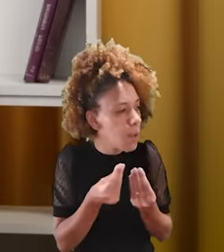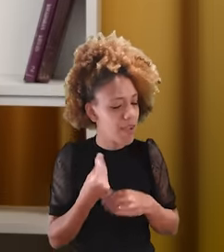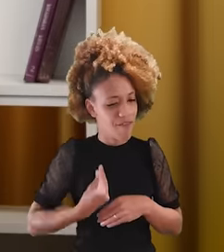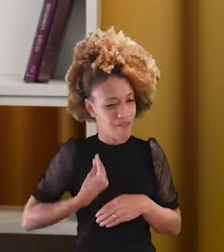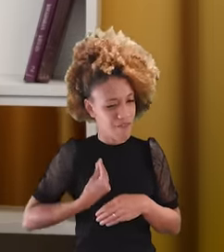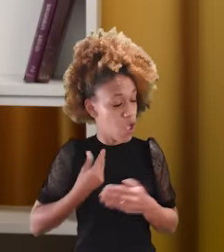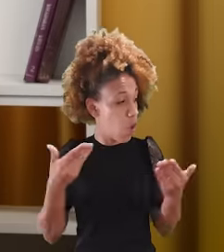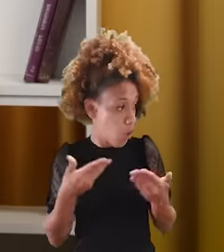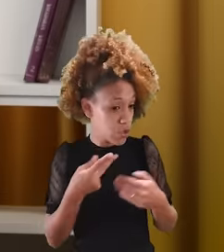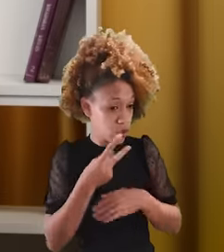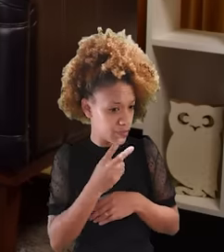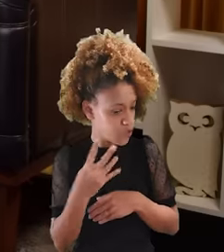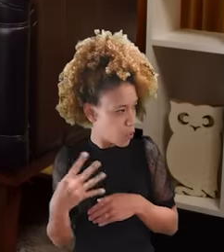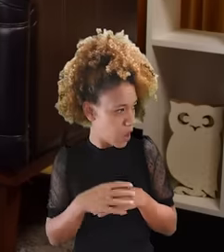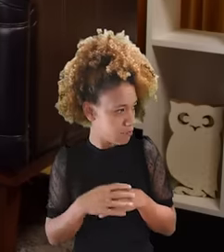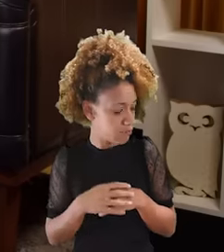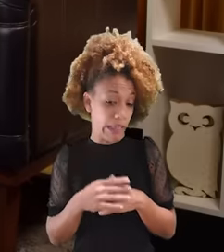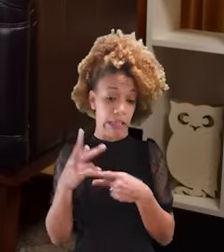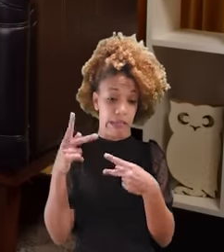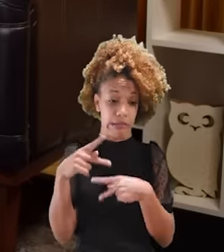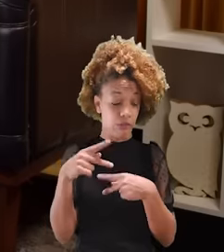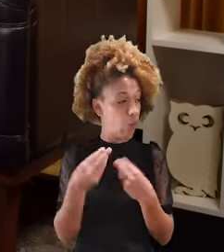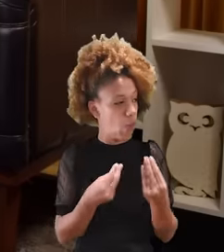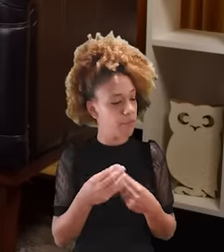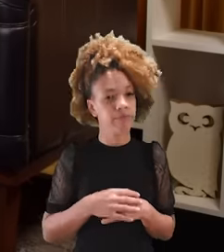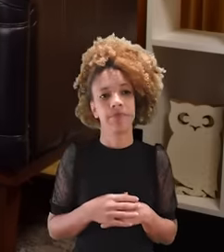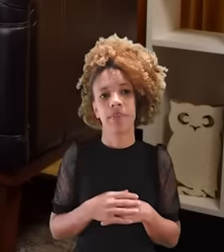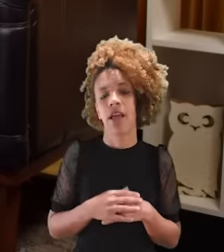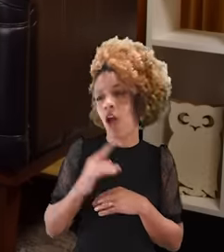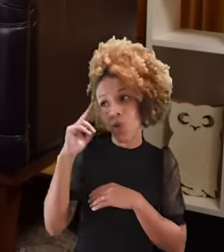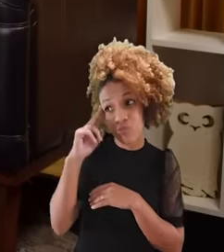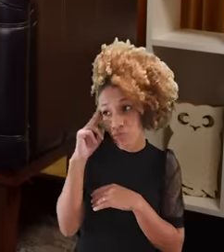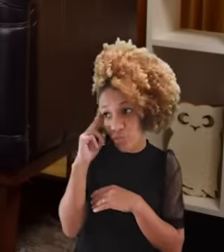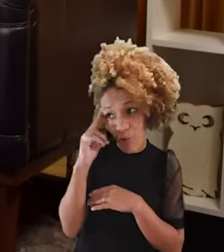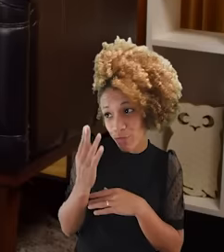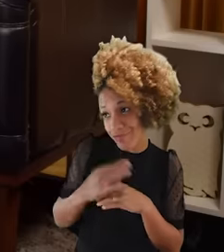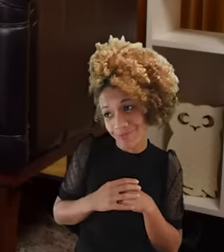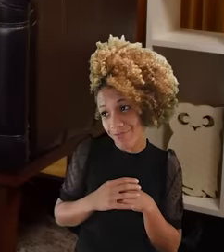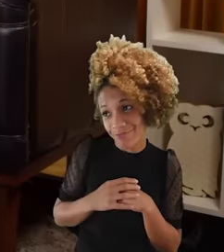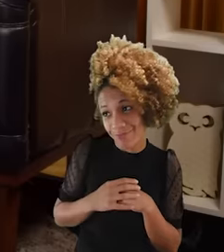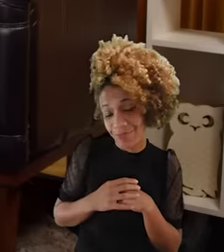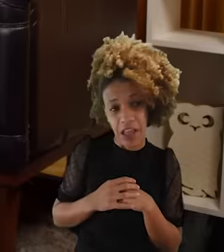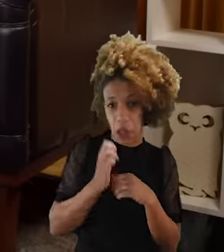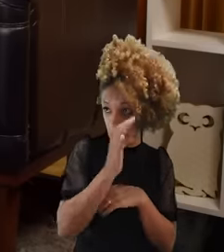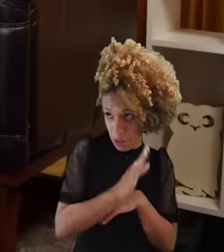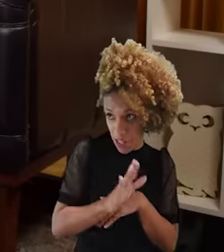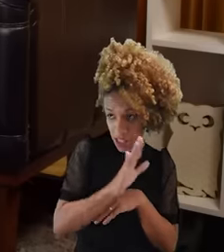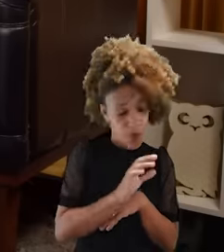hoje em 2024 a era do tiktok é é é a realização do Impossível hum Me conta mais ISO Brasil realização